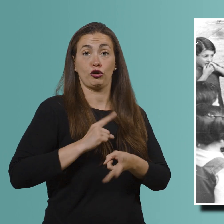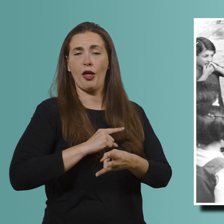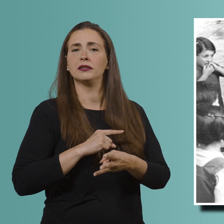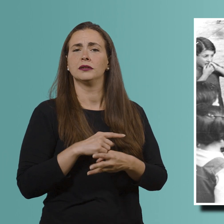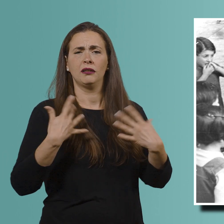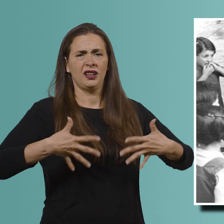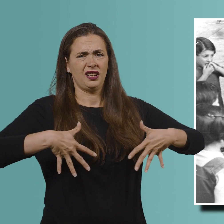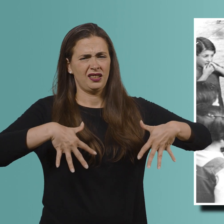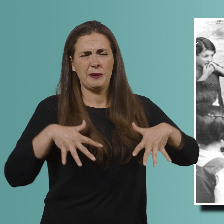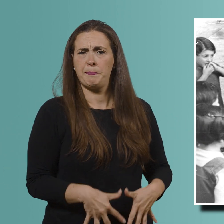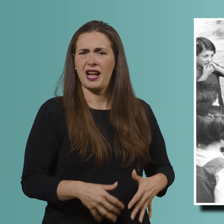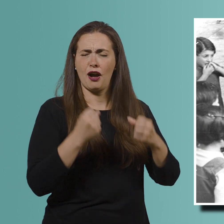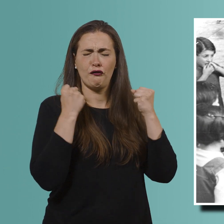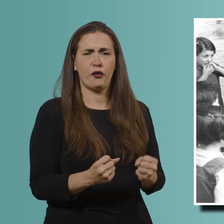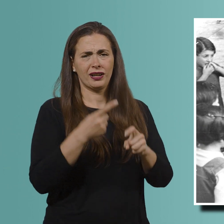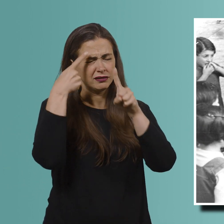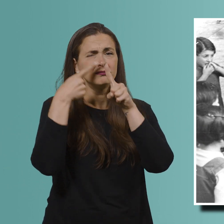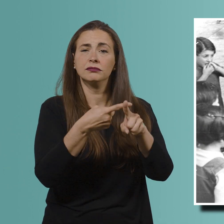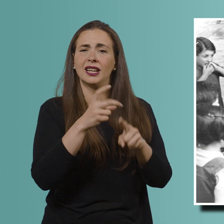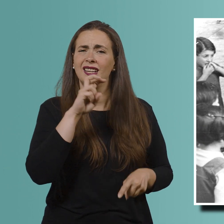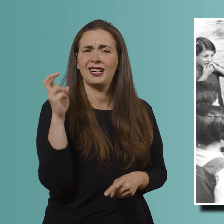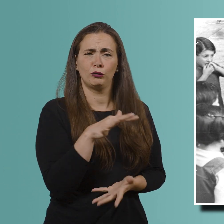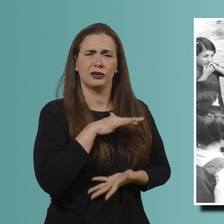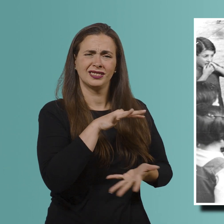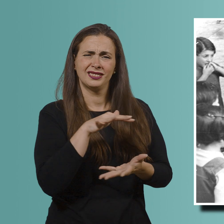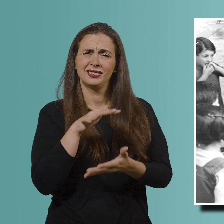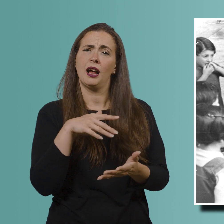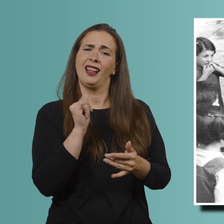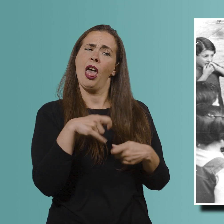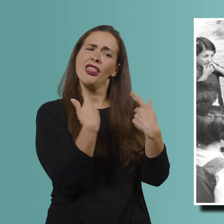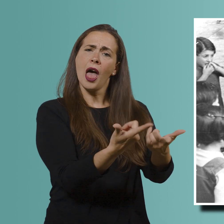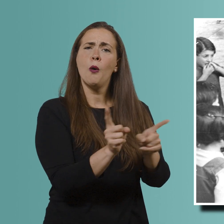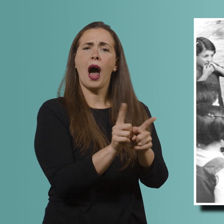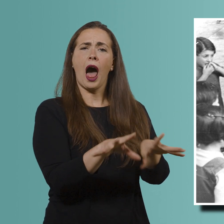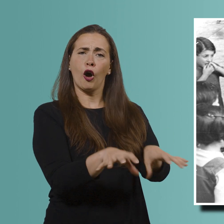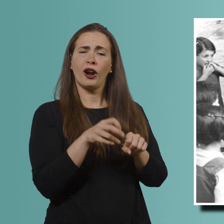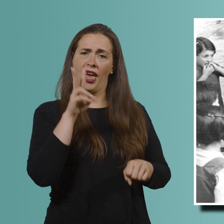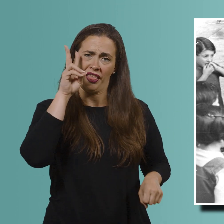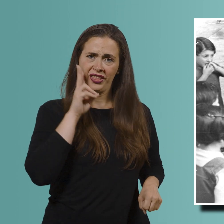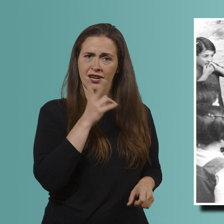es van implicar de valent per posar recursos a l’abast i oferir una acollida digna.